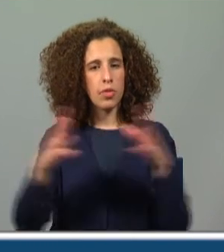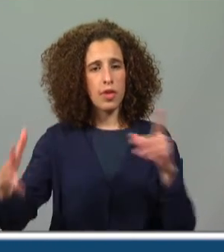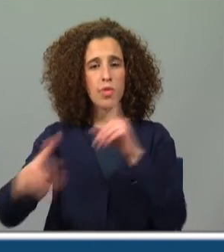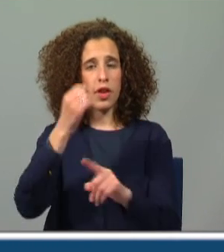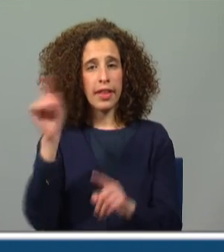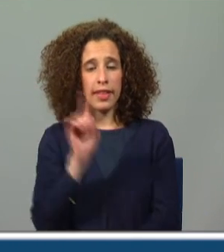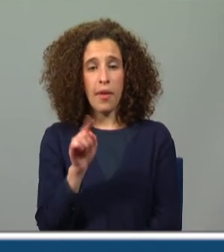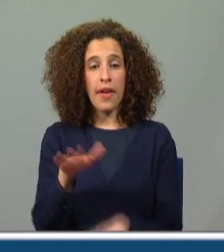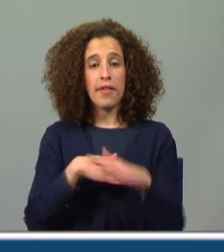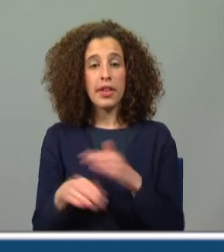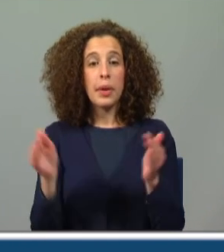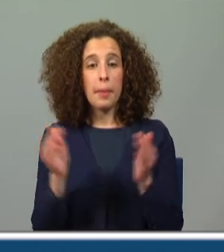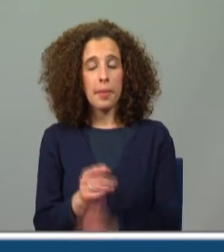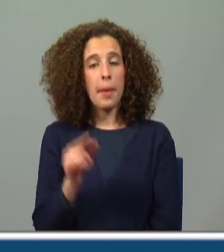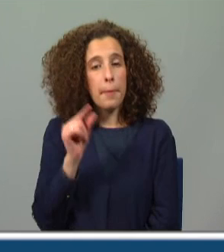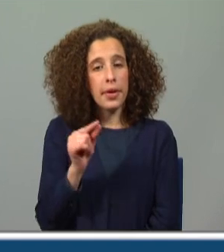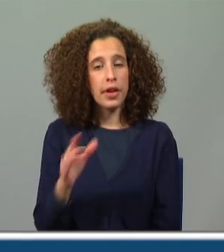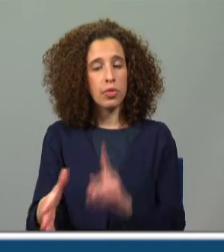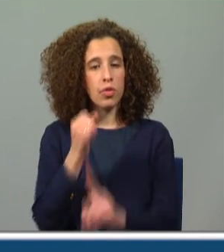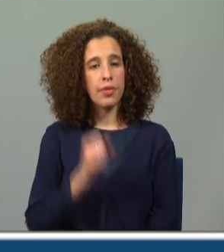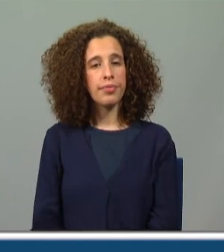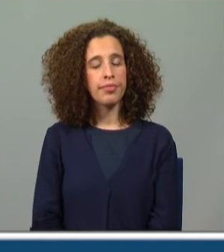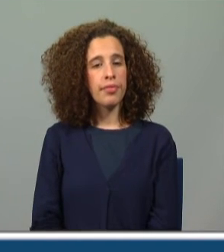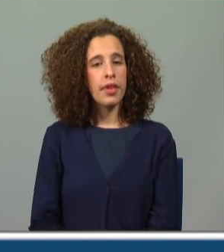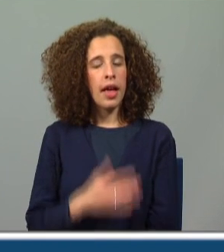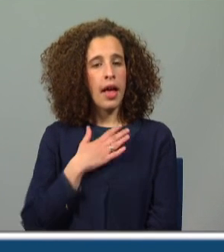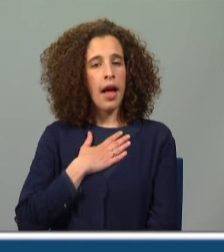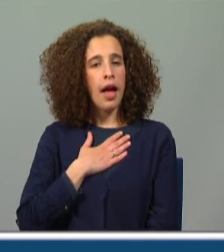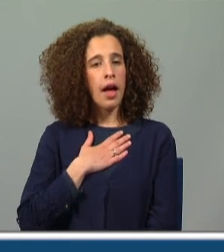de pequenas conquistas há alguns que de viver uma experiência de Humilhação e de 小征服有一些誰體驗屈辱和